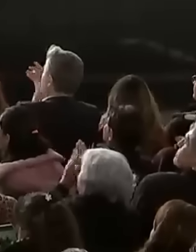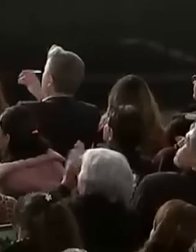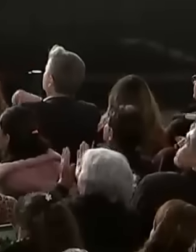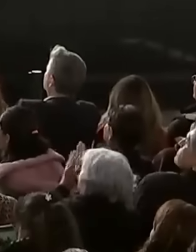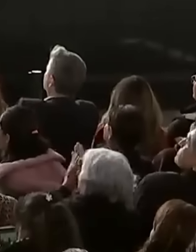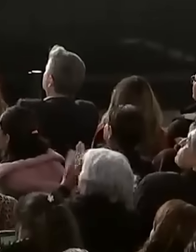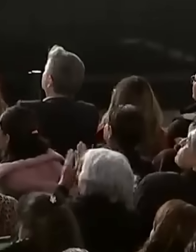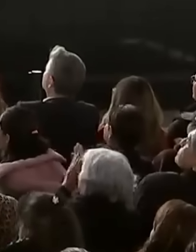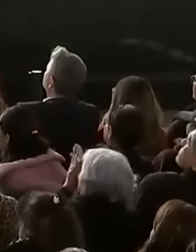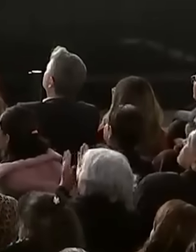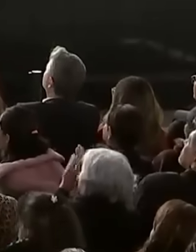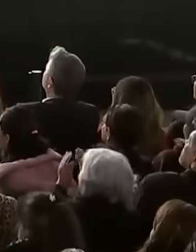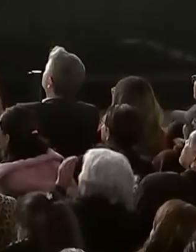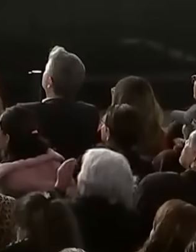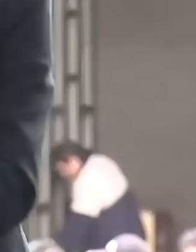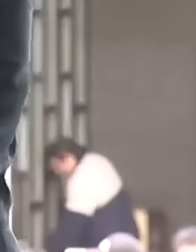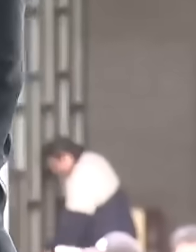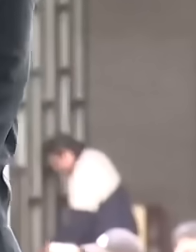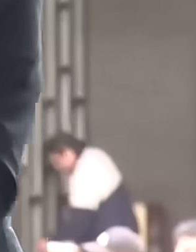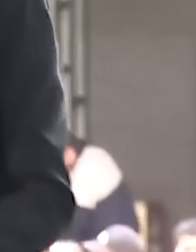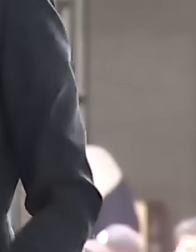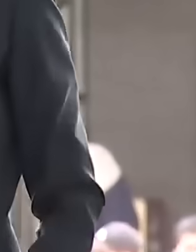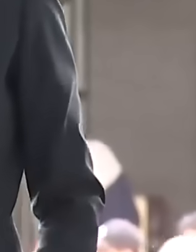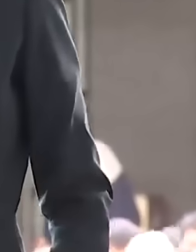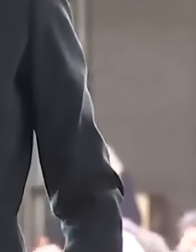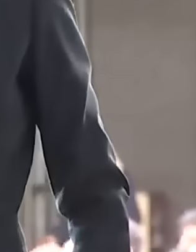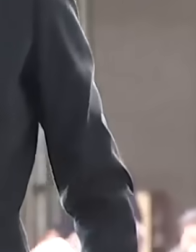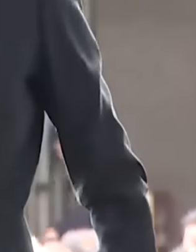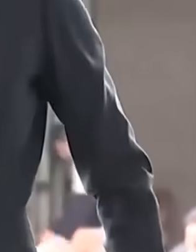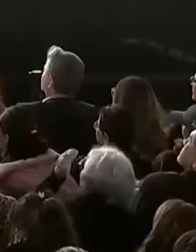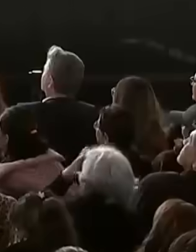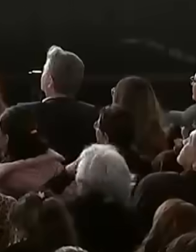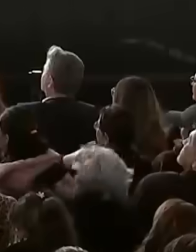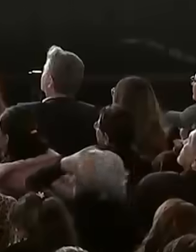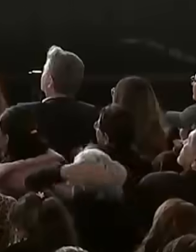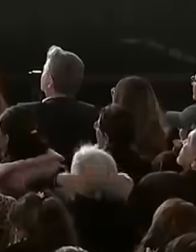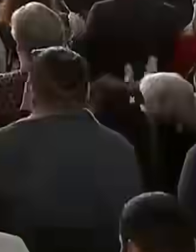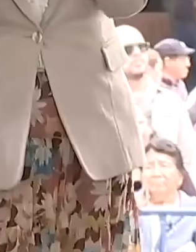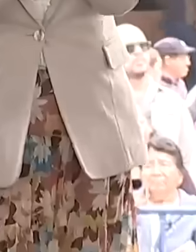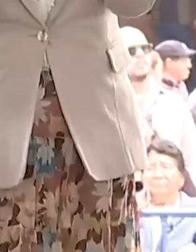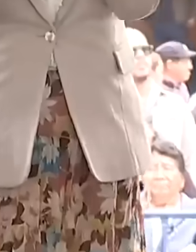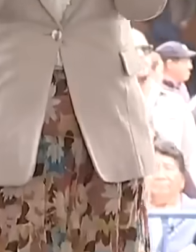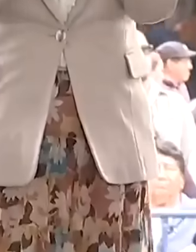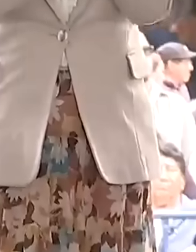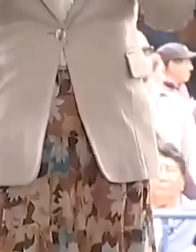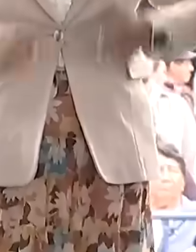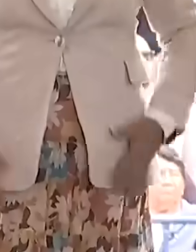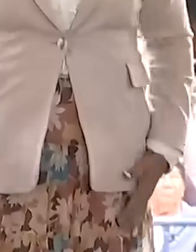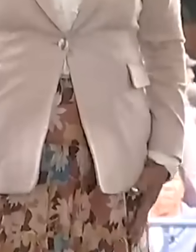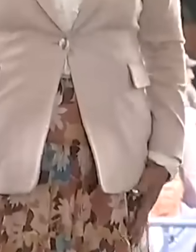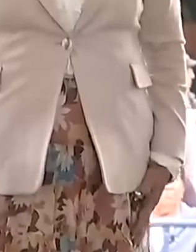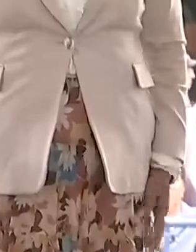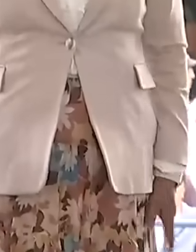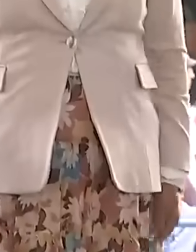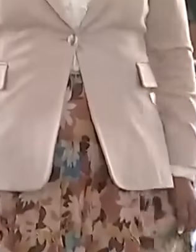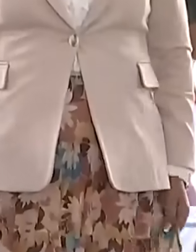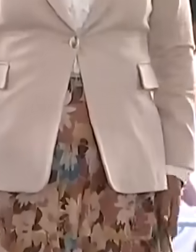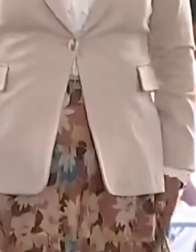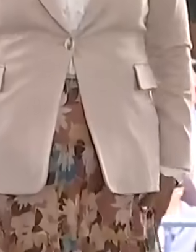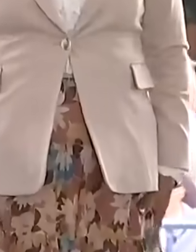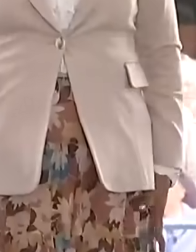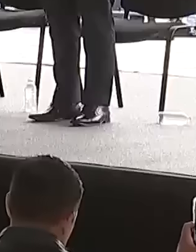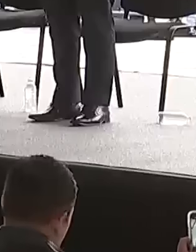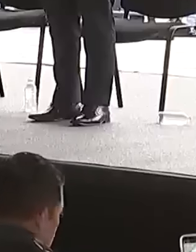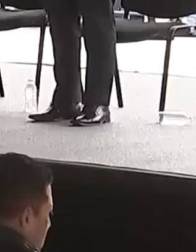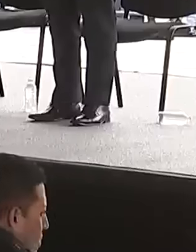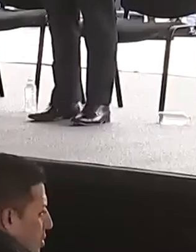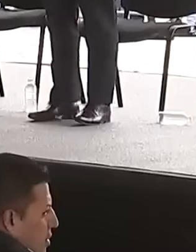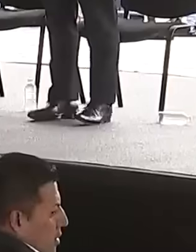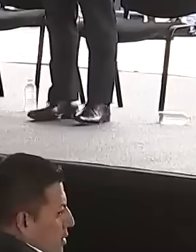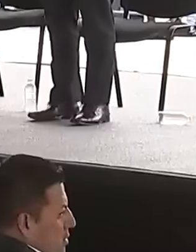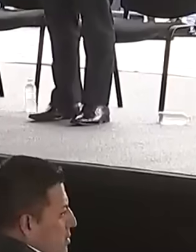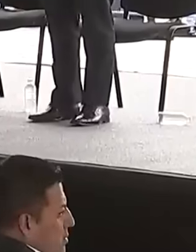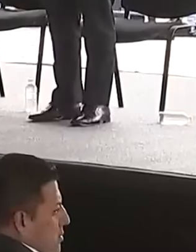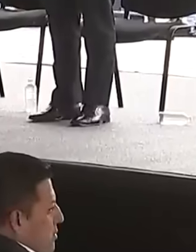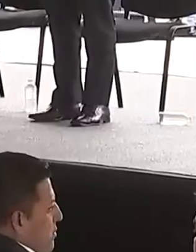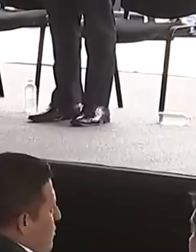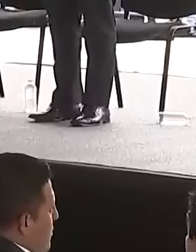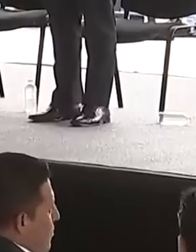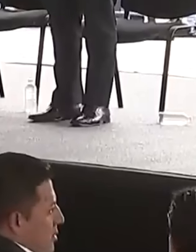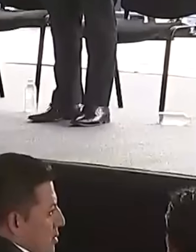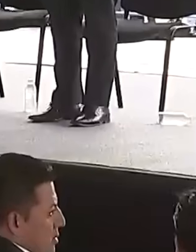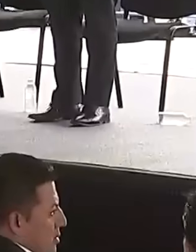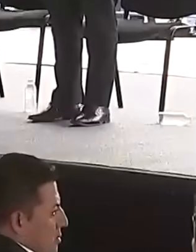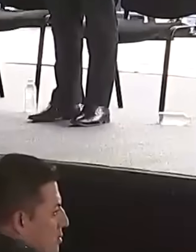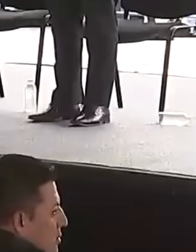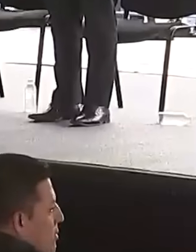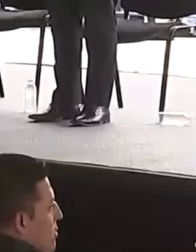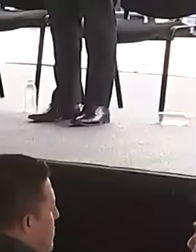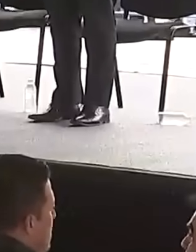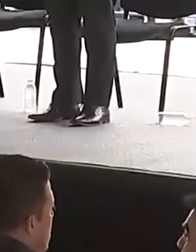[Música] Favor de ponerse de pie. A todas y todos se les invita a entonar nuestro himno nacional.